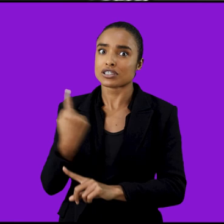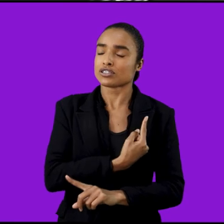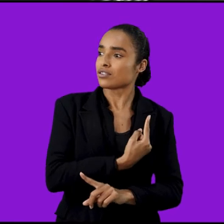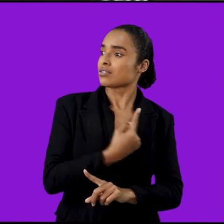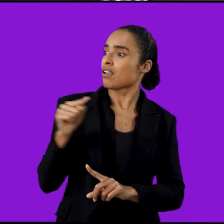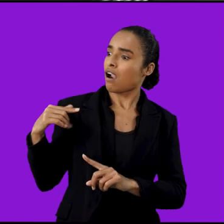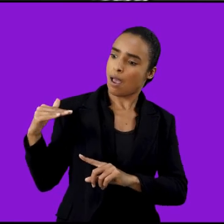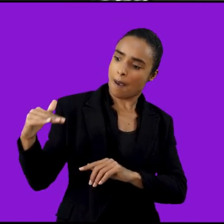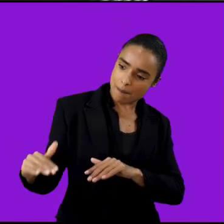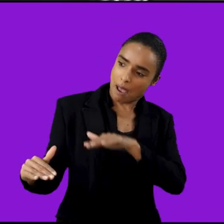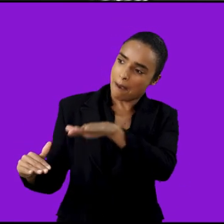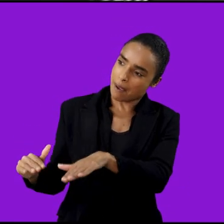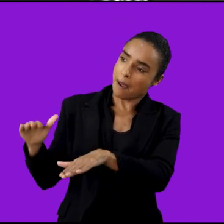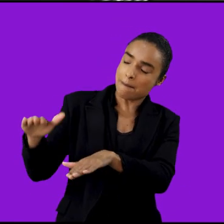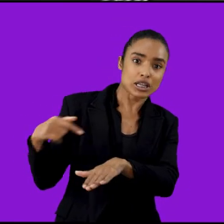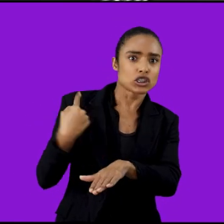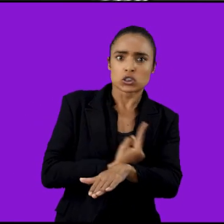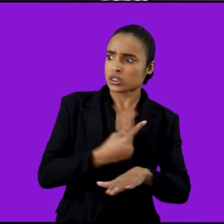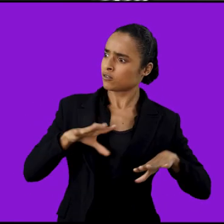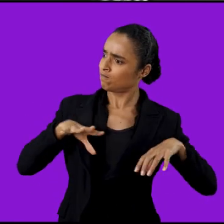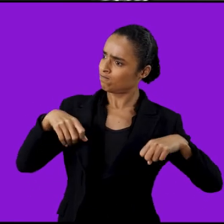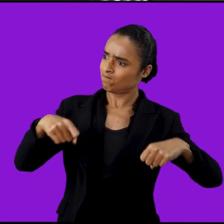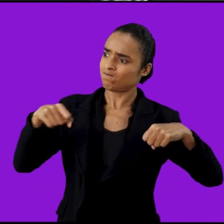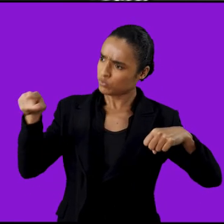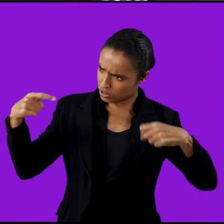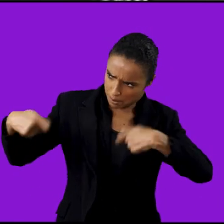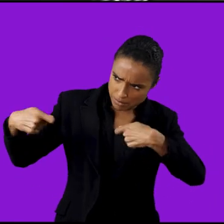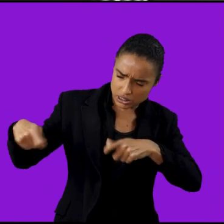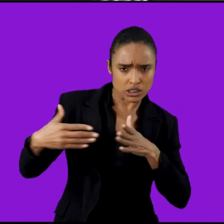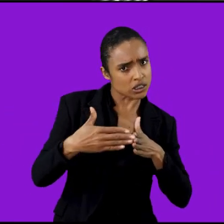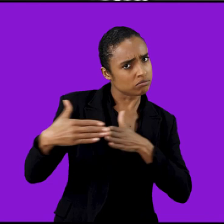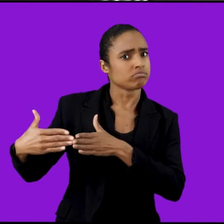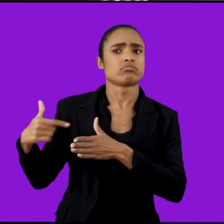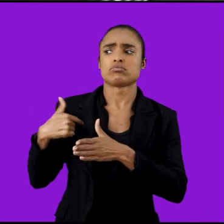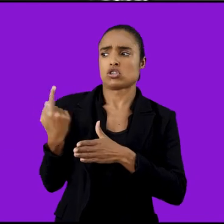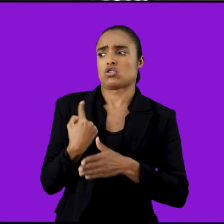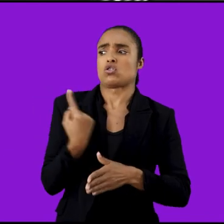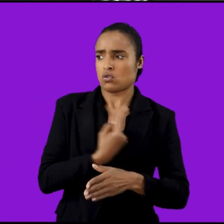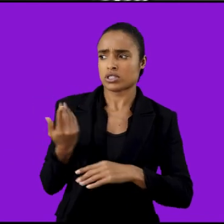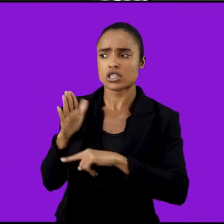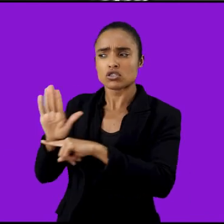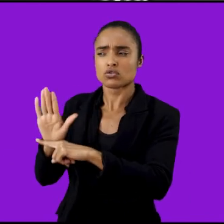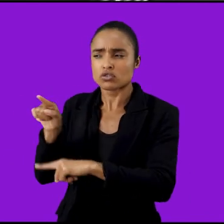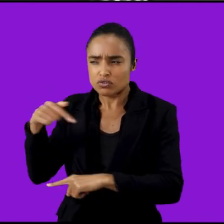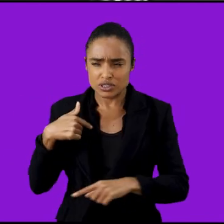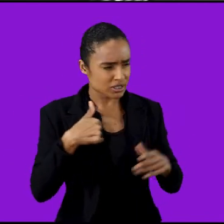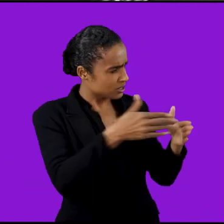em 100% de novo. Você. O que você precisar pode gritar nós Não sei se você vai lembrar, quando eu fui fazer a capa da Pequenas Empresas Grandes